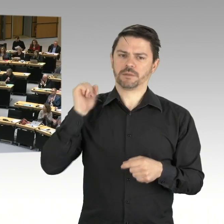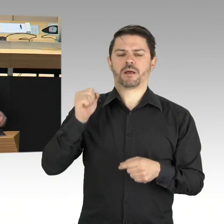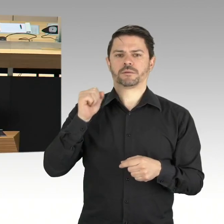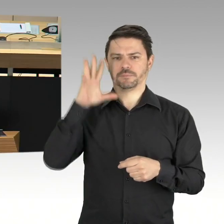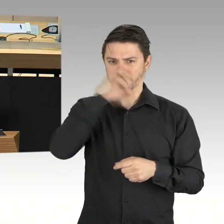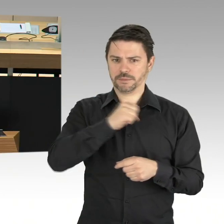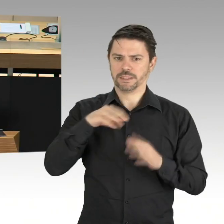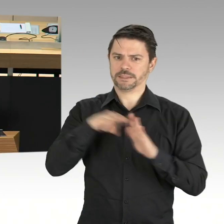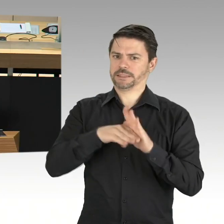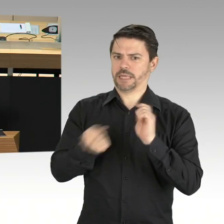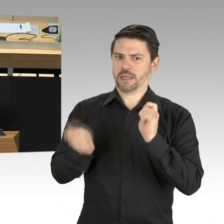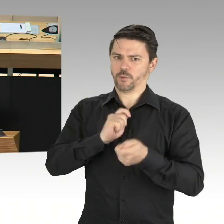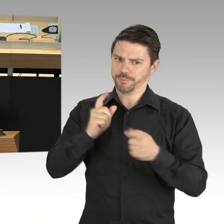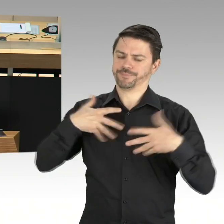zur Untermauerung ihrer Horrorszenarien